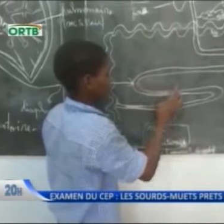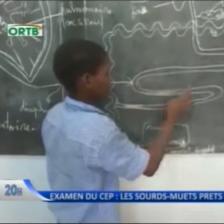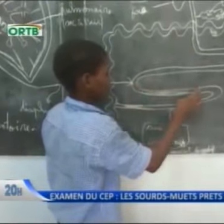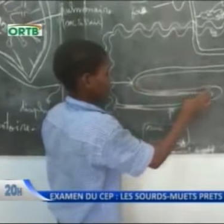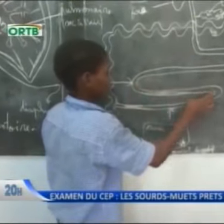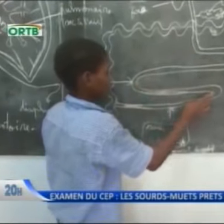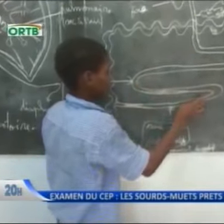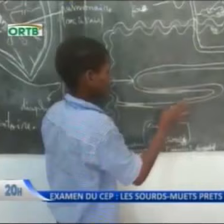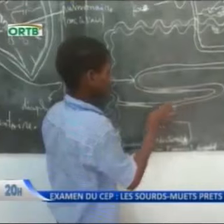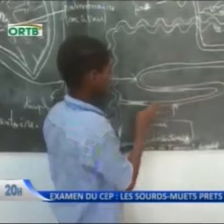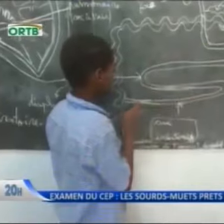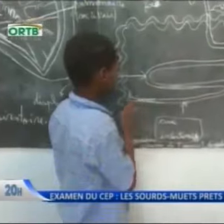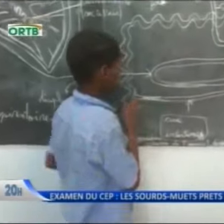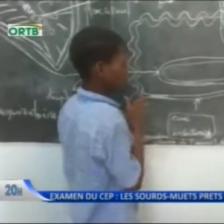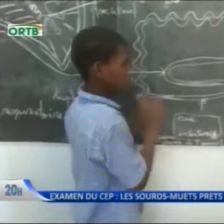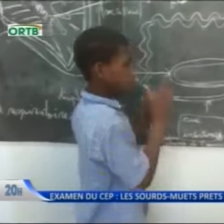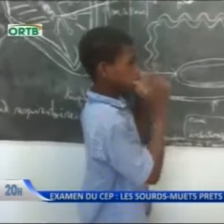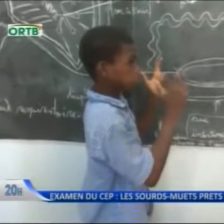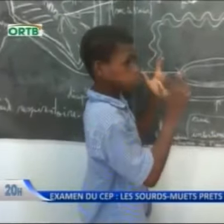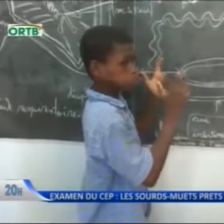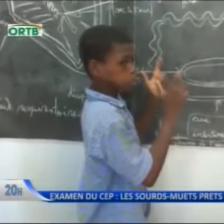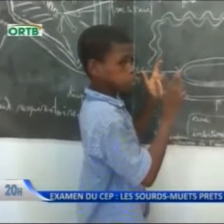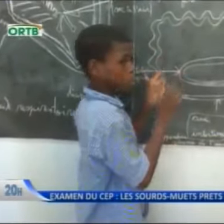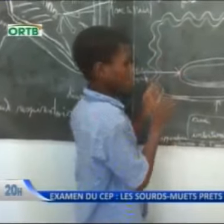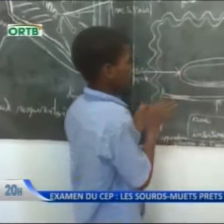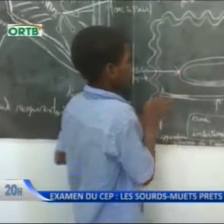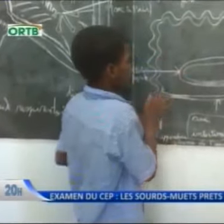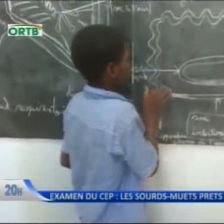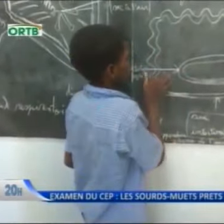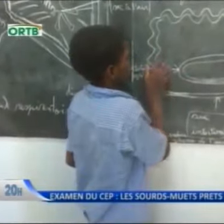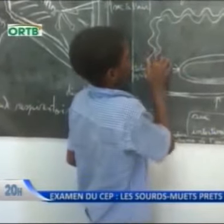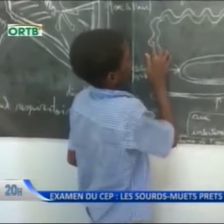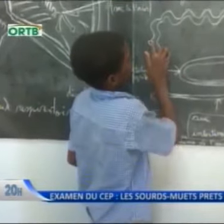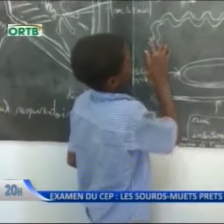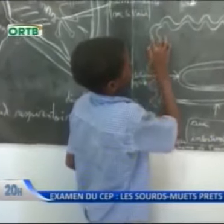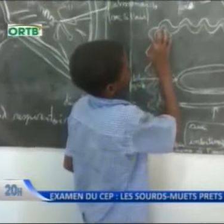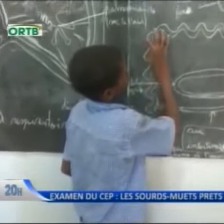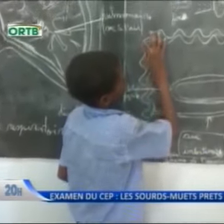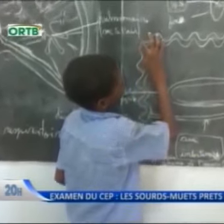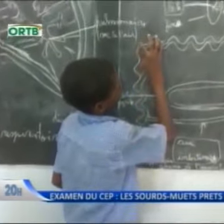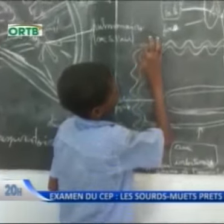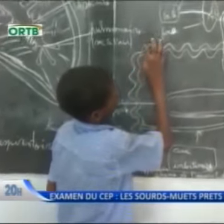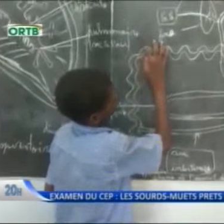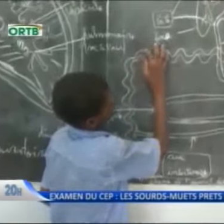grêle nous avons le suc intestinal. Directement maintenant, ça va au niveau gros